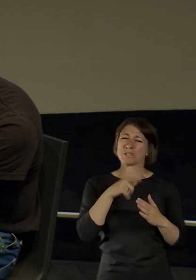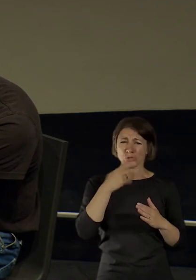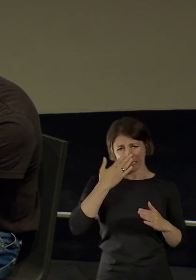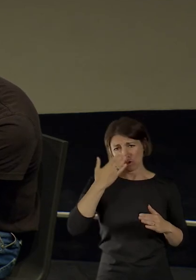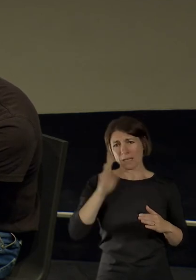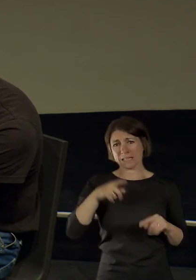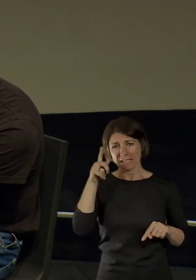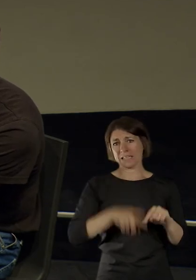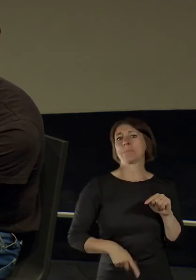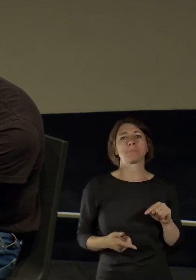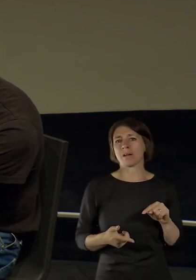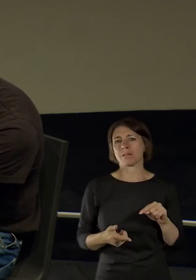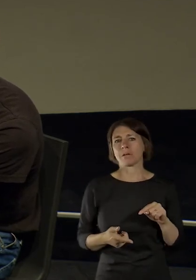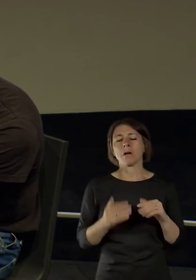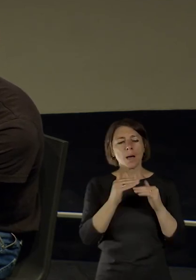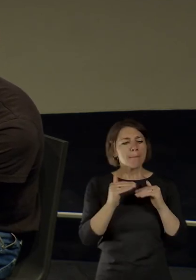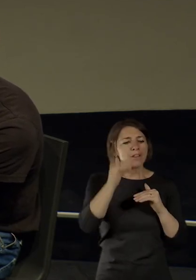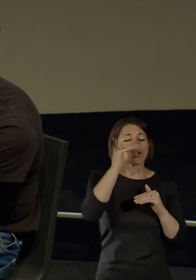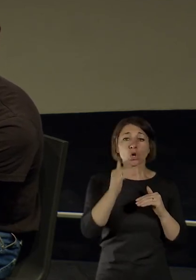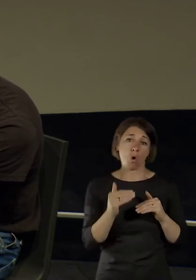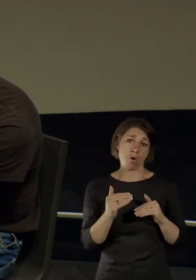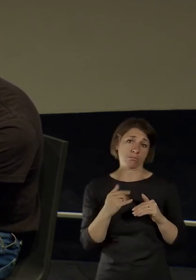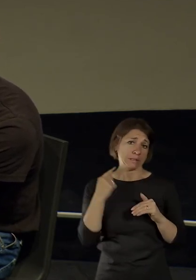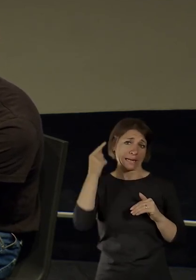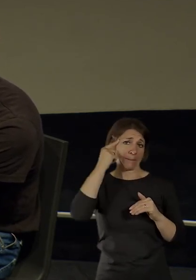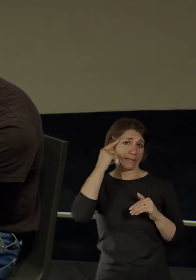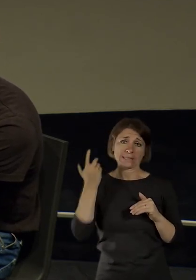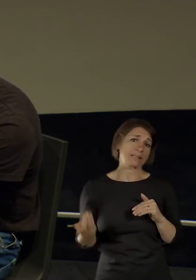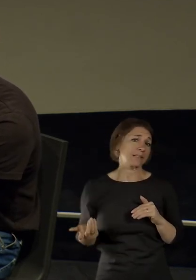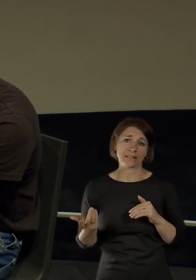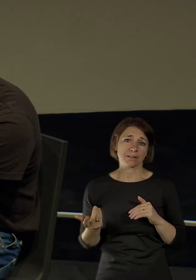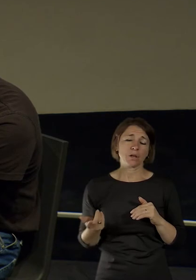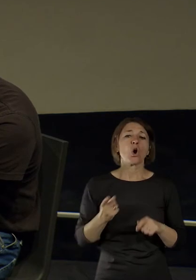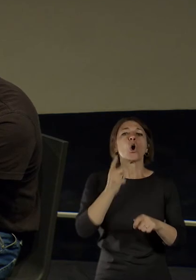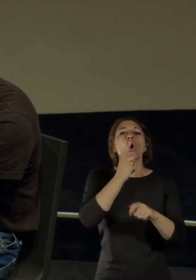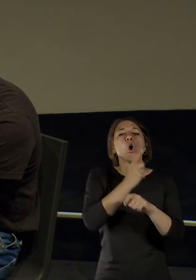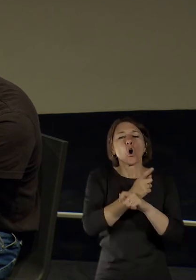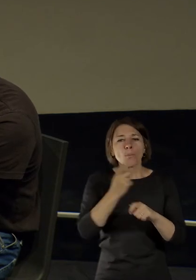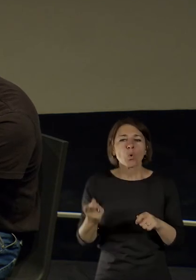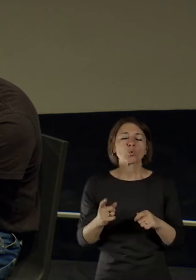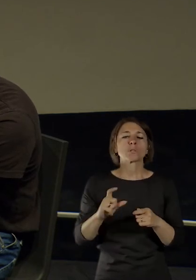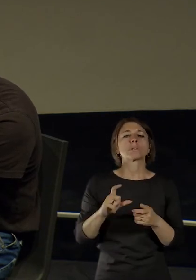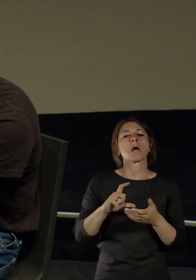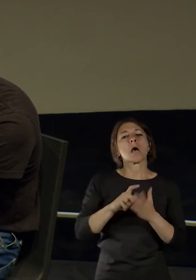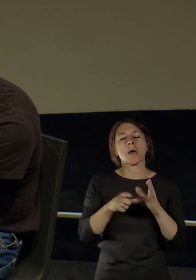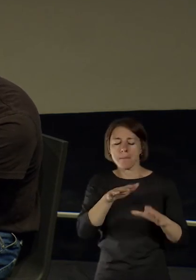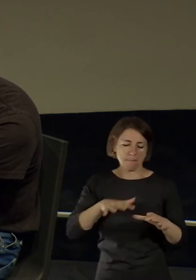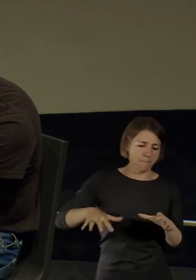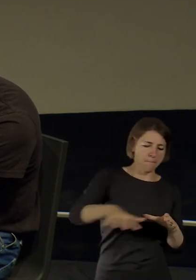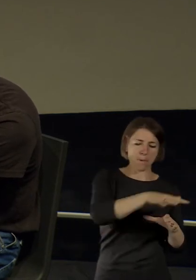On jí řeší jenom tou přímou úměrou k ploše zástavby podle toho daného koeficientu.